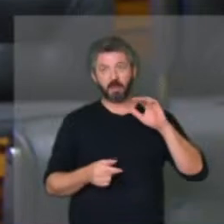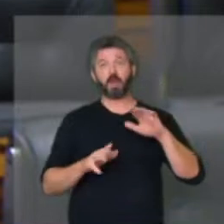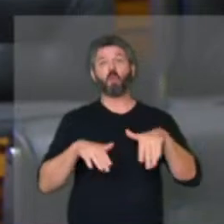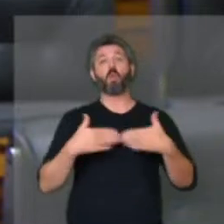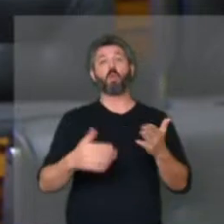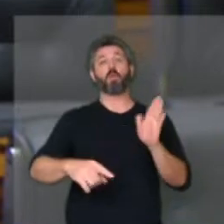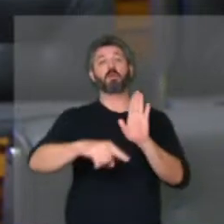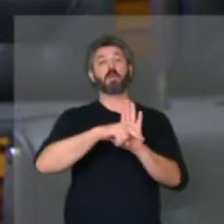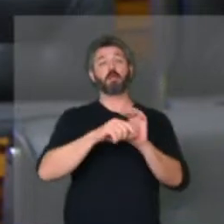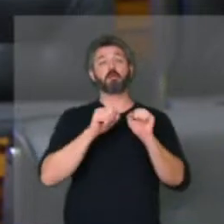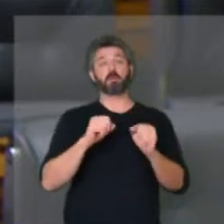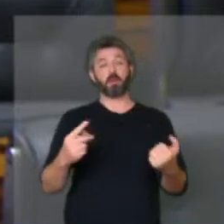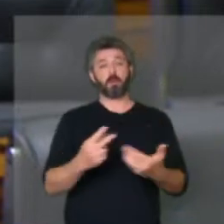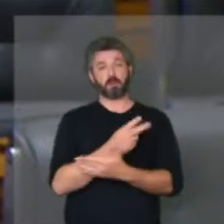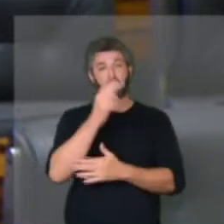A GENTE PENSE QUAIS SÃO OS